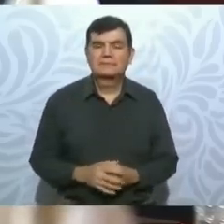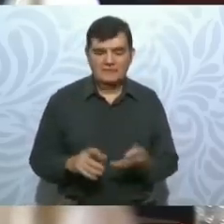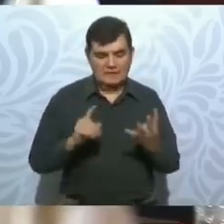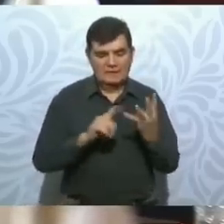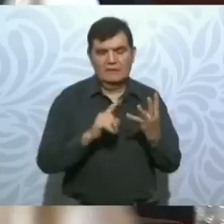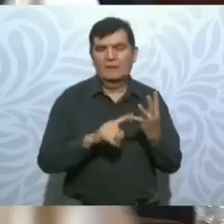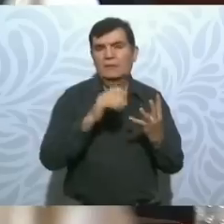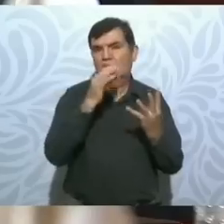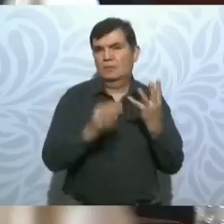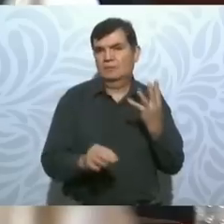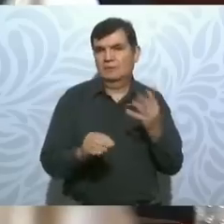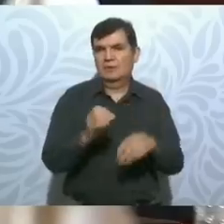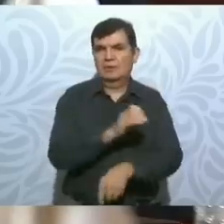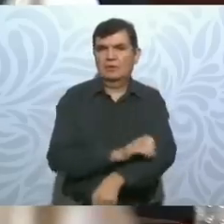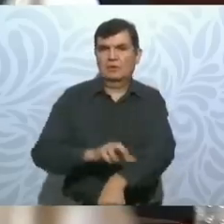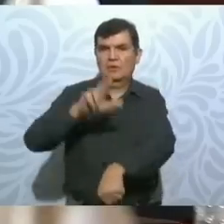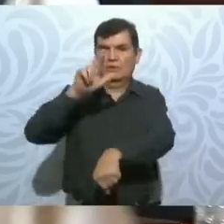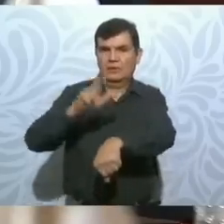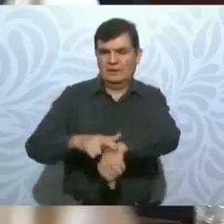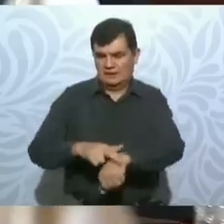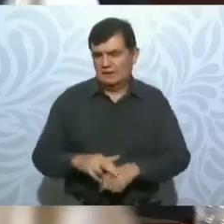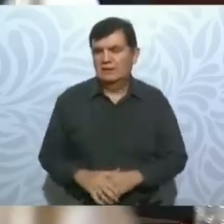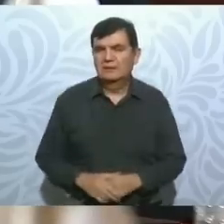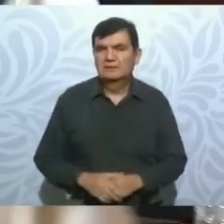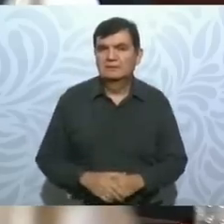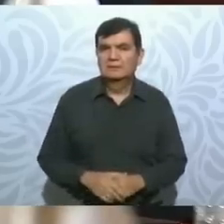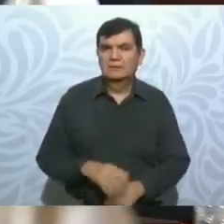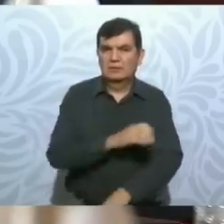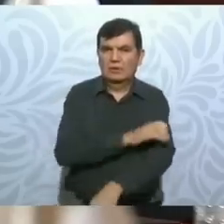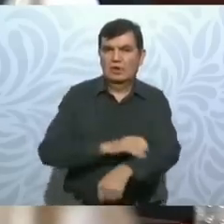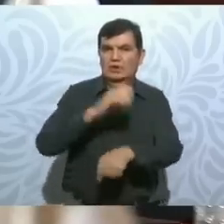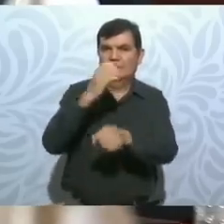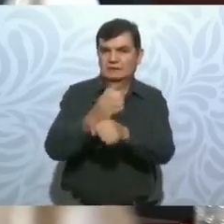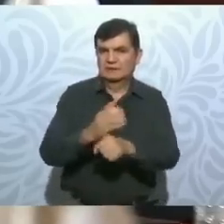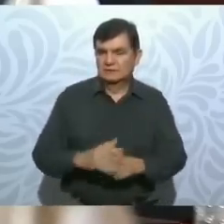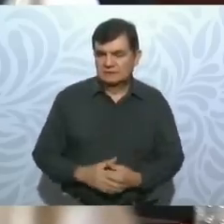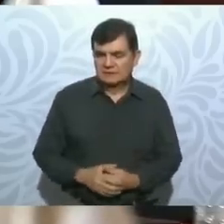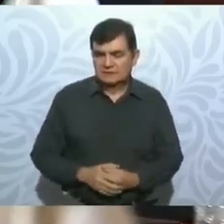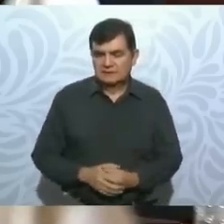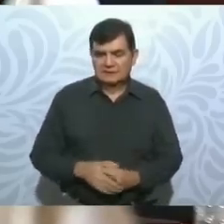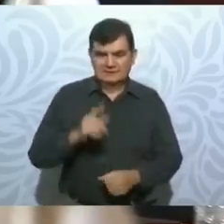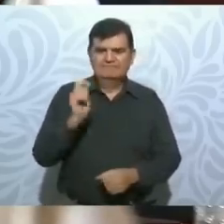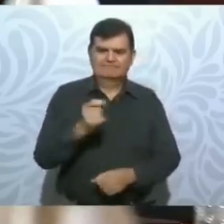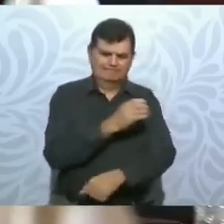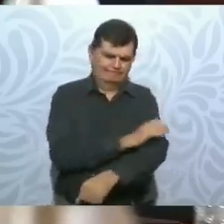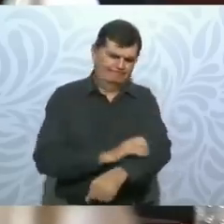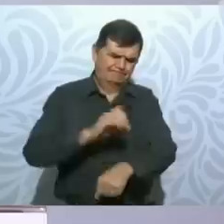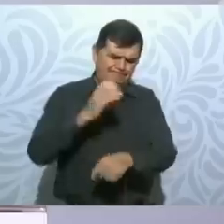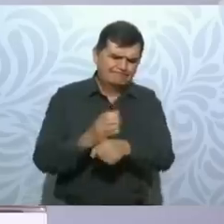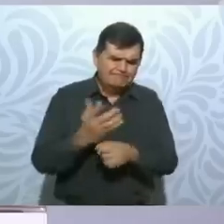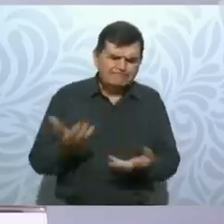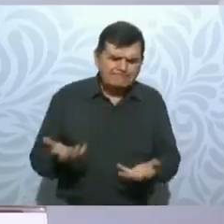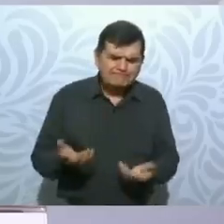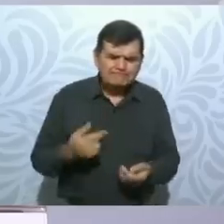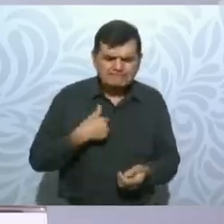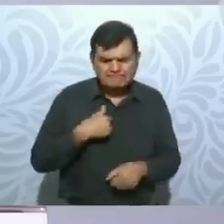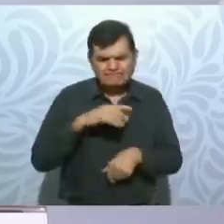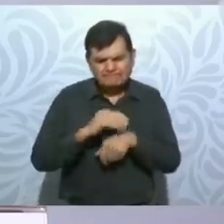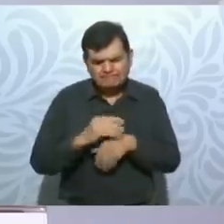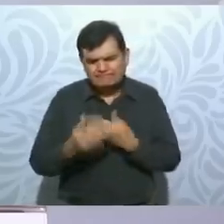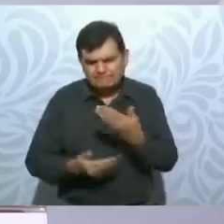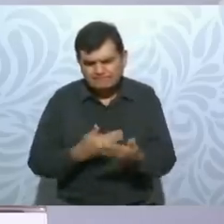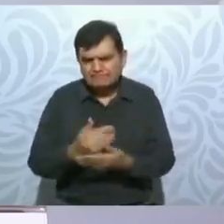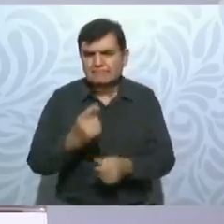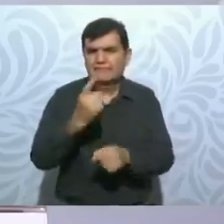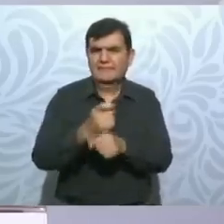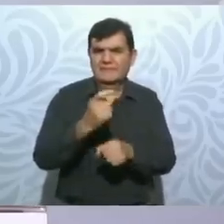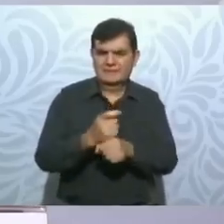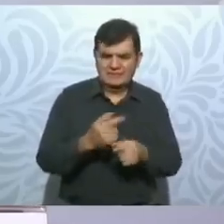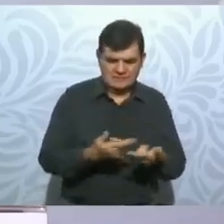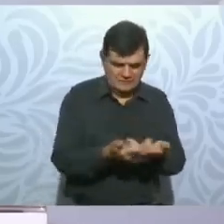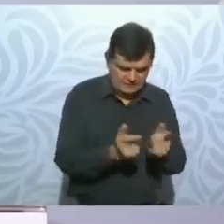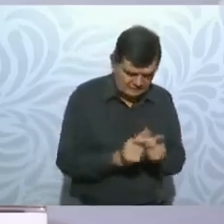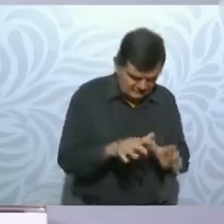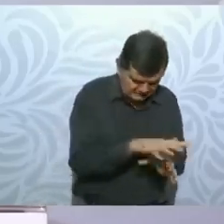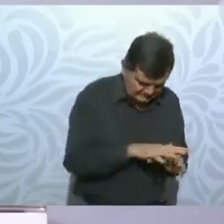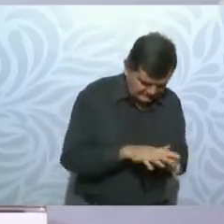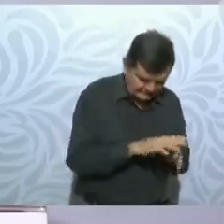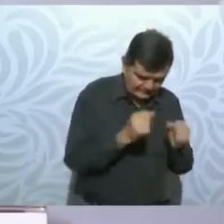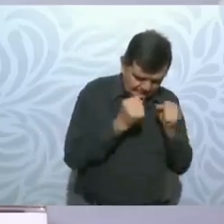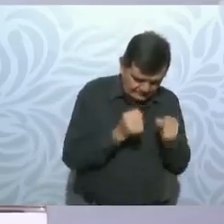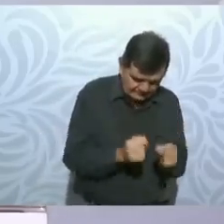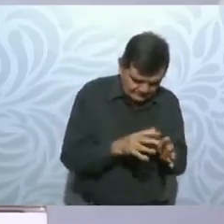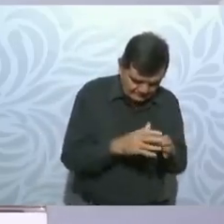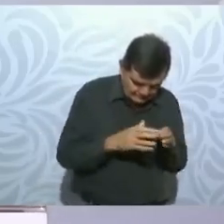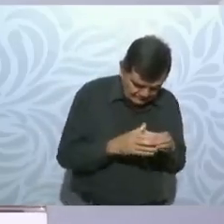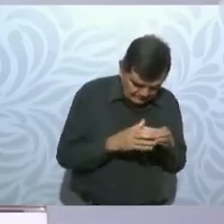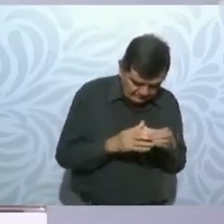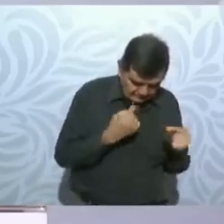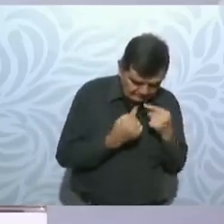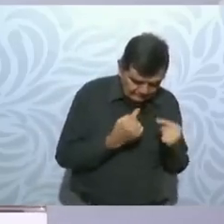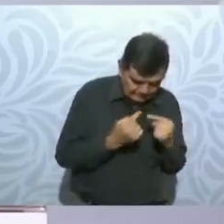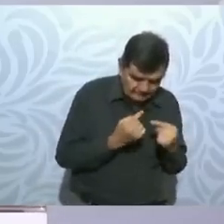coordinación y la coordinación si me lo permiten empieza por el gabinete de seguridad Esta es una